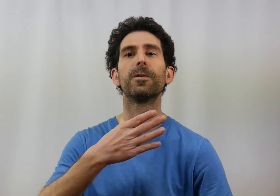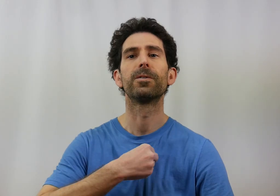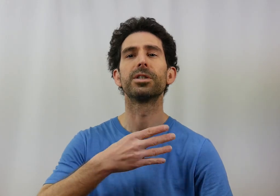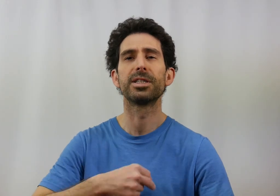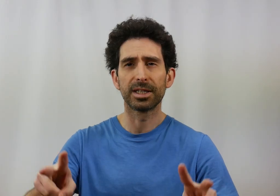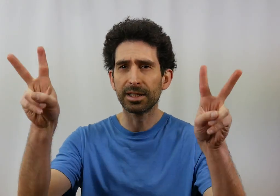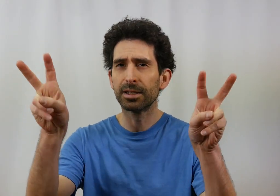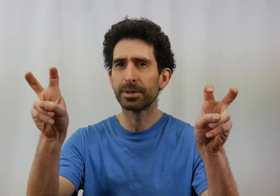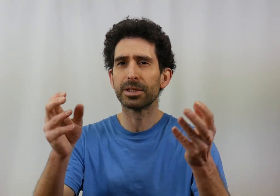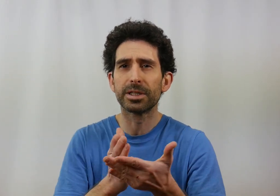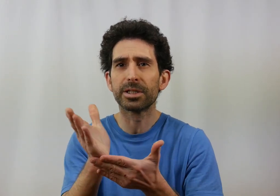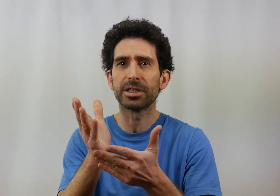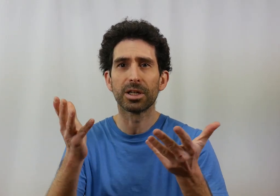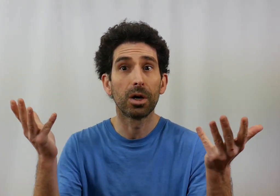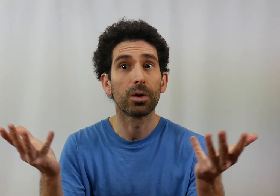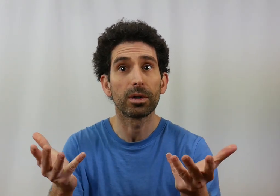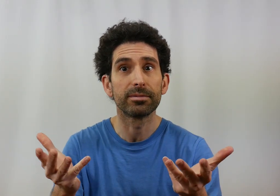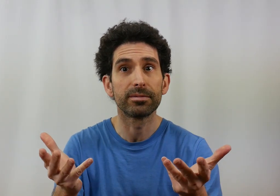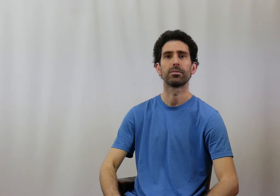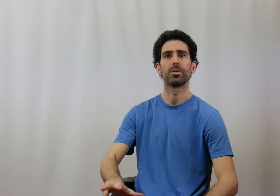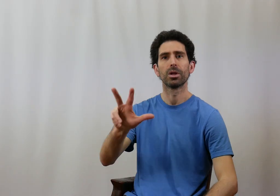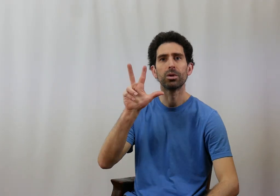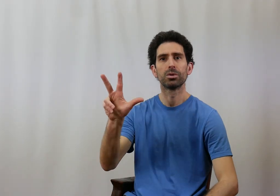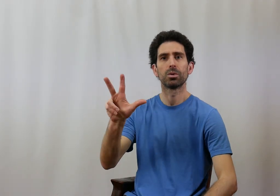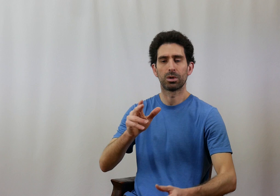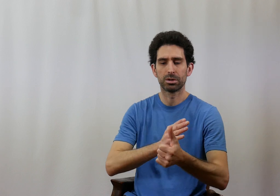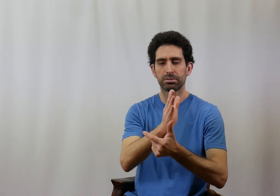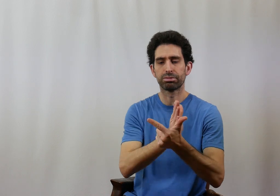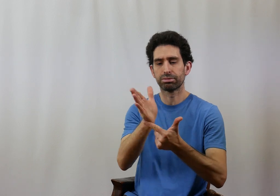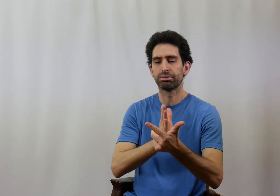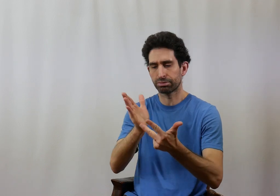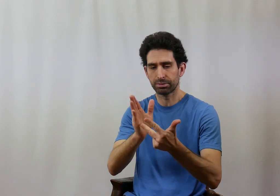Que veut dire cette expression ? Elle contient trois sens.